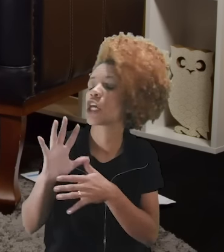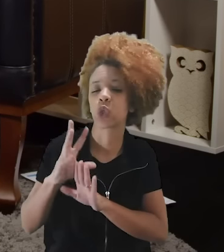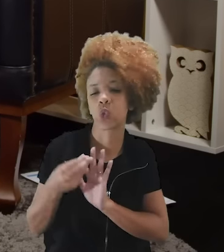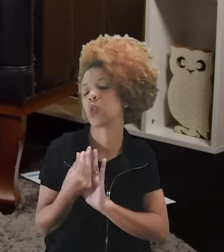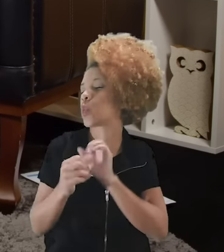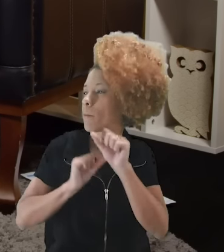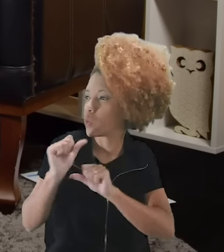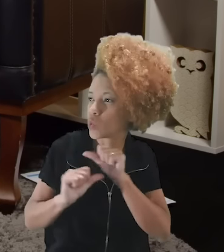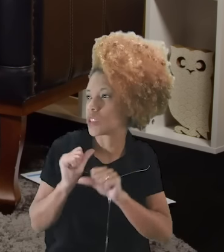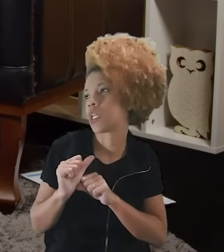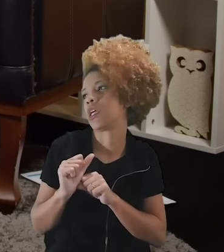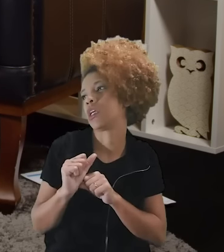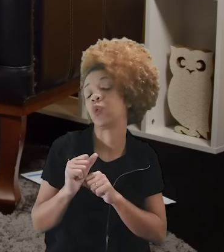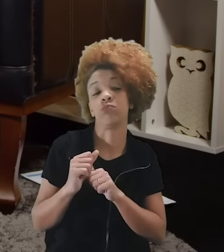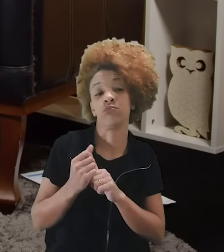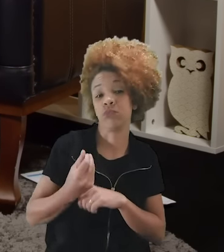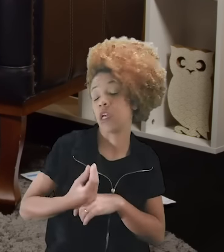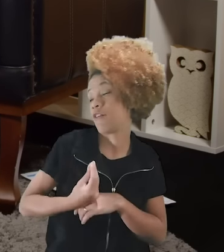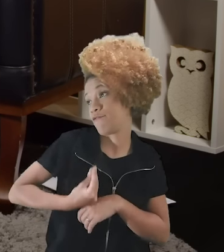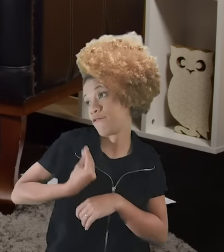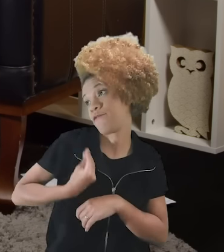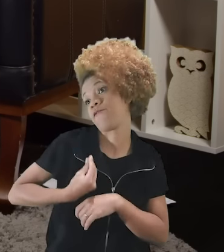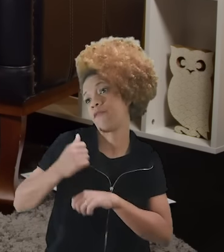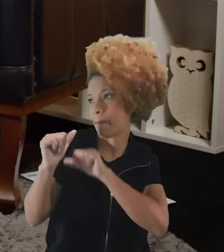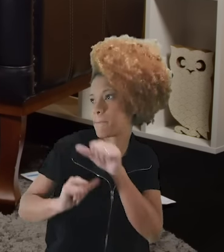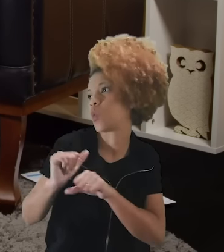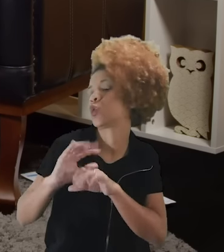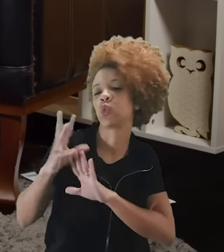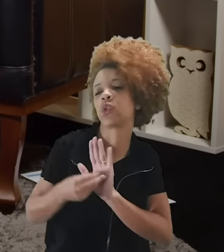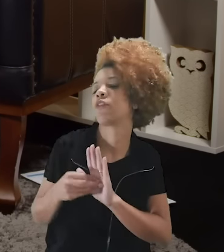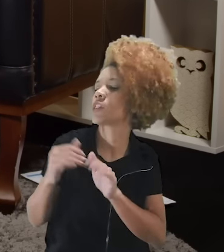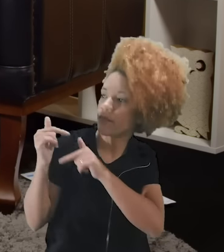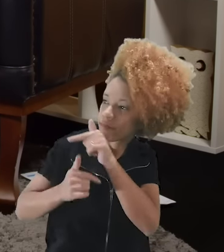se ecossistema muda você respira o jogo e você trabalha para isso seu trabalho é ser atleta de